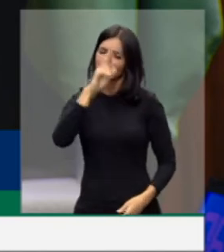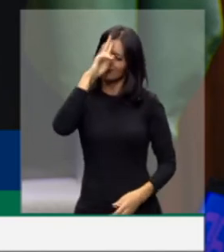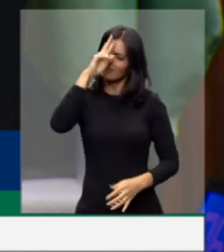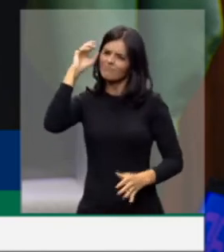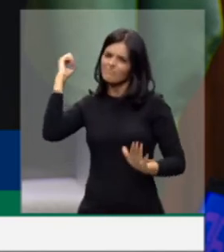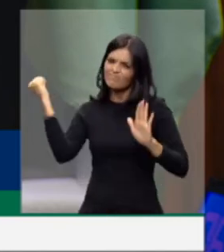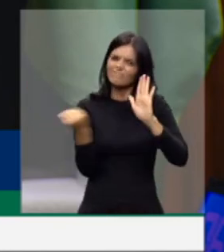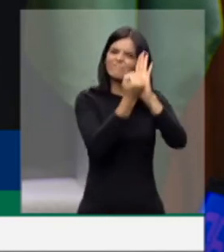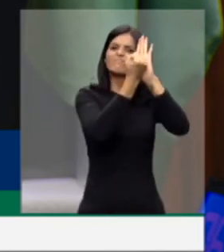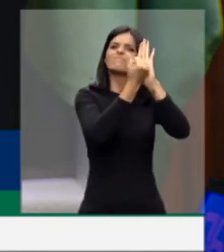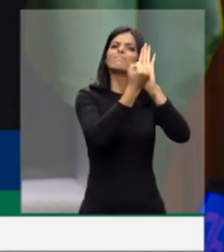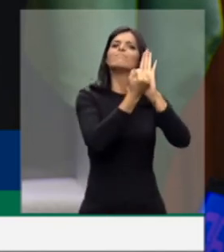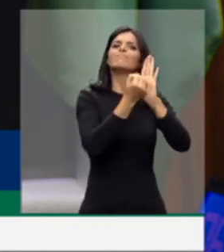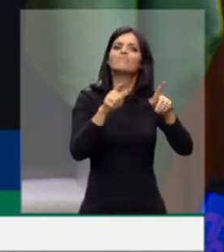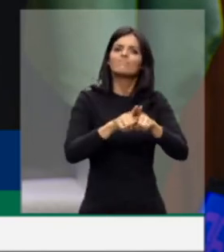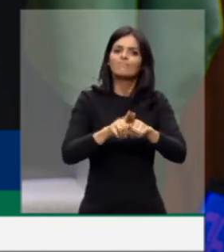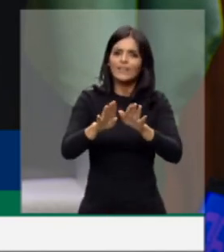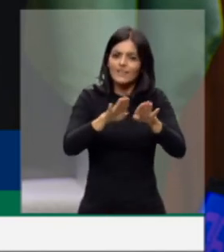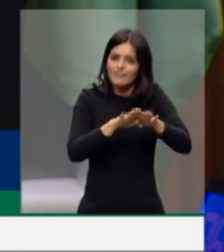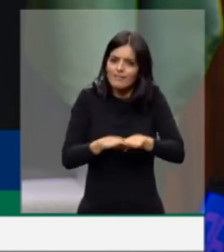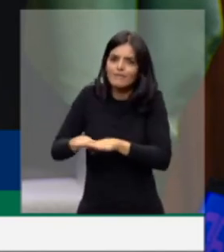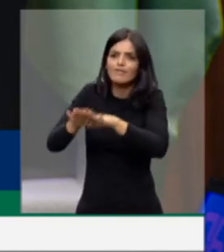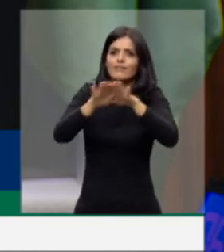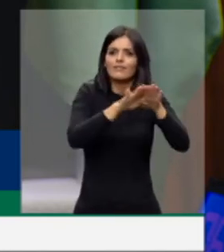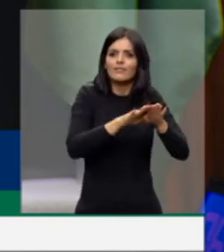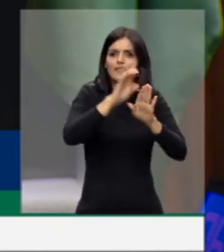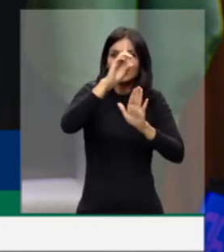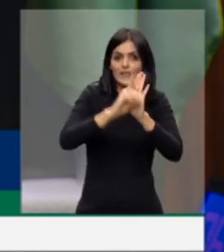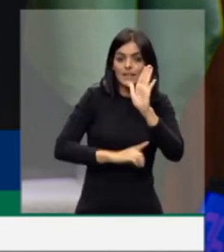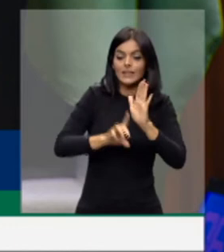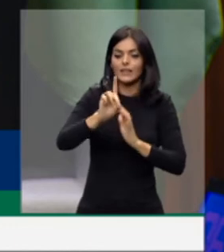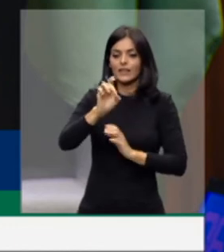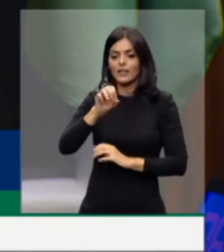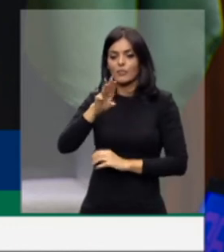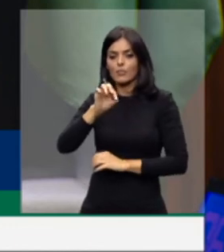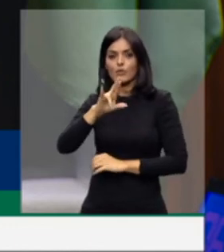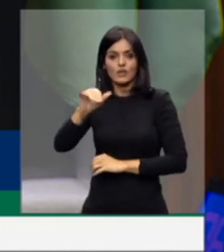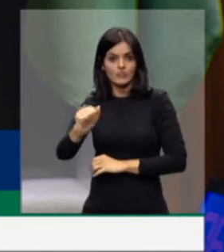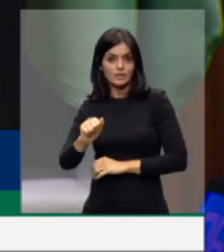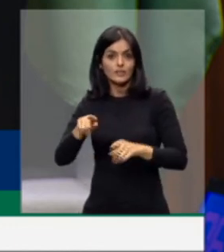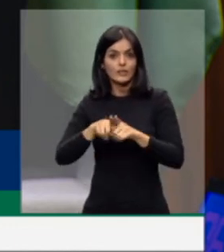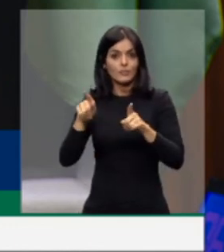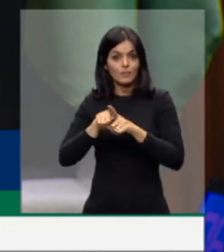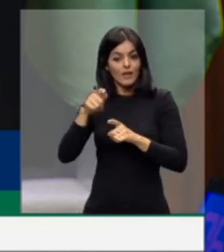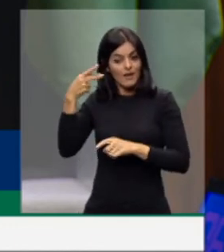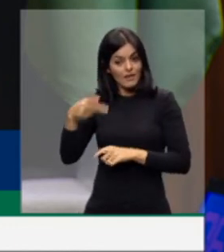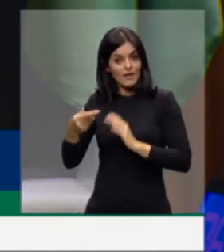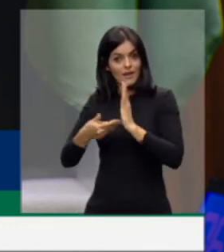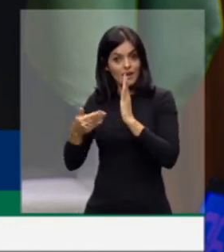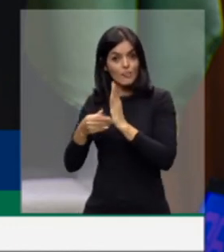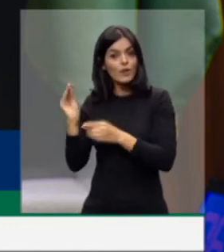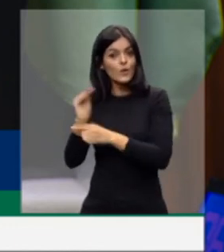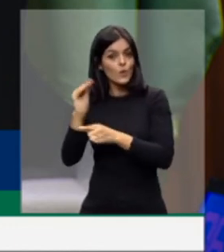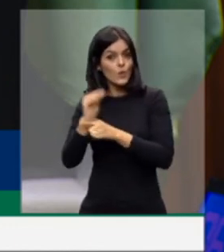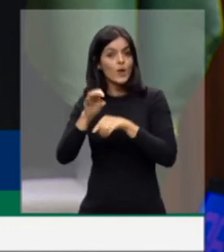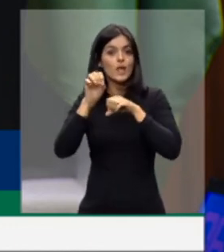SEJA UMA CONQUISTA HISTÓRICA DO CONGRESSO NACIONAL, UMA CONQUISTA HISTÓRICO DA DEMOCRACIA E A DEMONSTRAÇÃO QUE ESTA CASA CUIDA DA